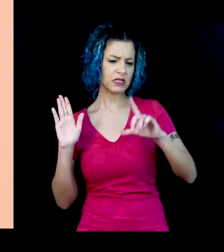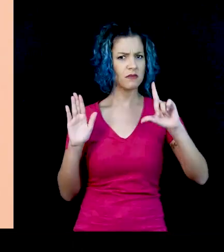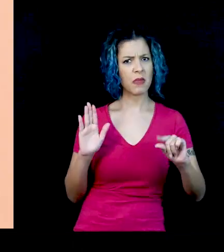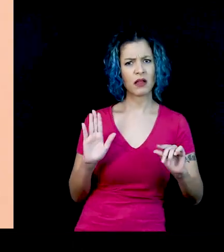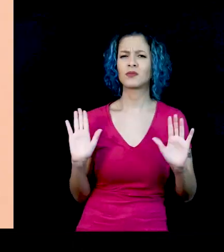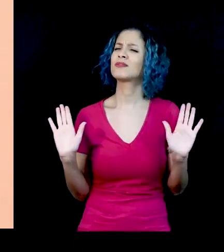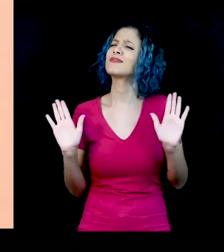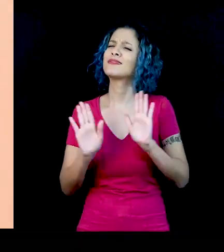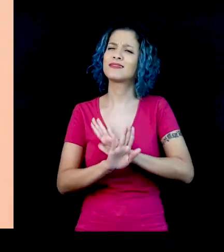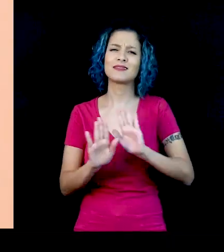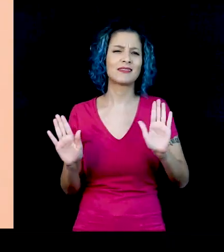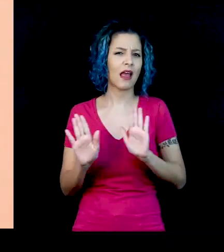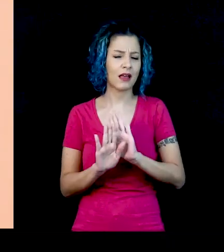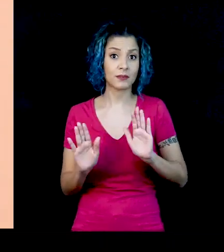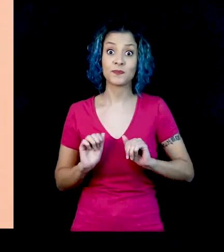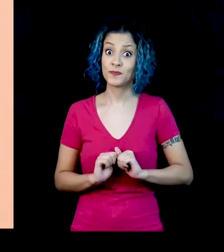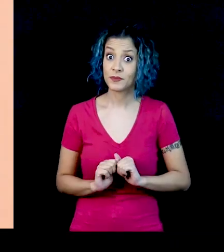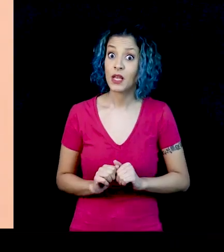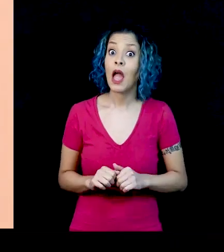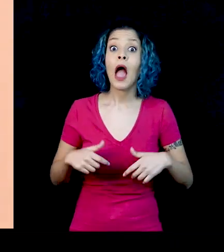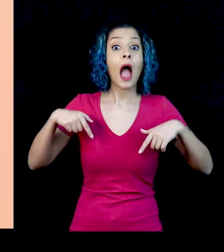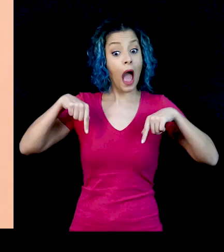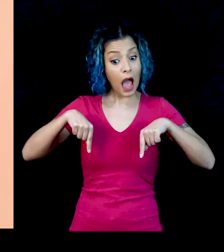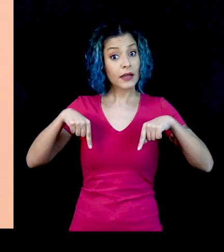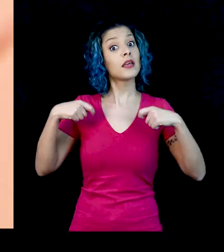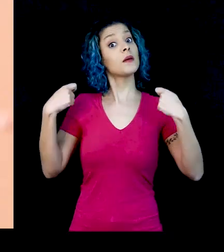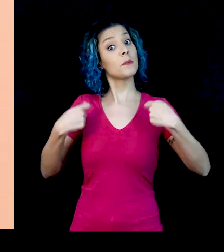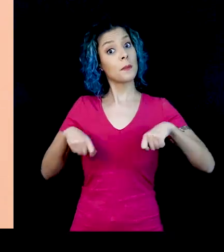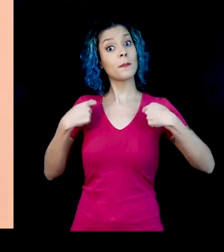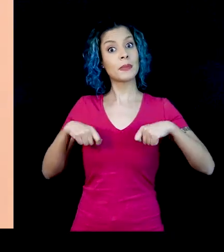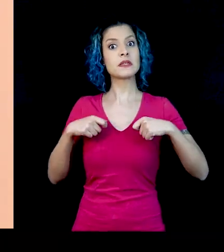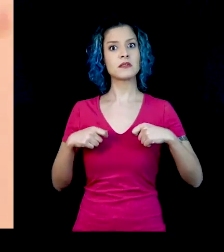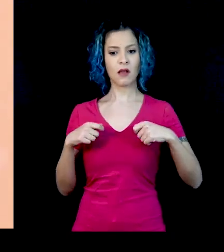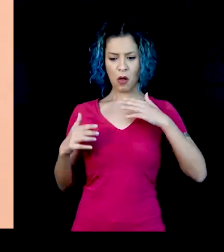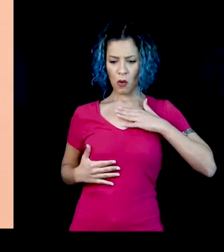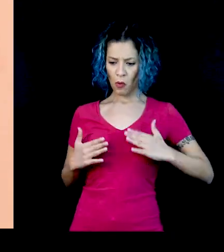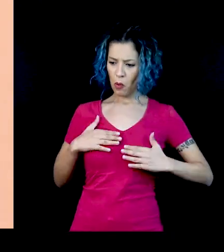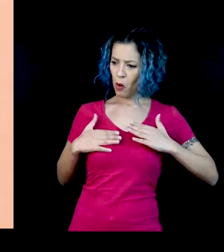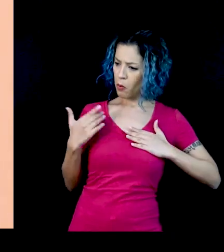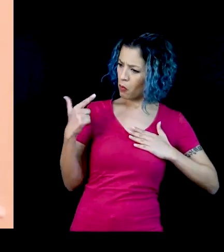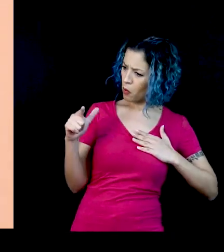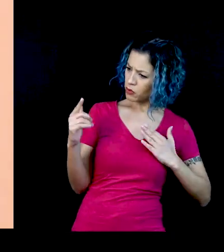A gente precisa desaprender a se comparar com outros corpos.